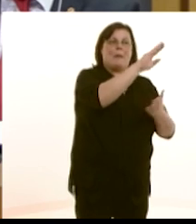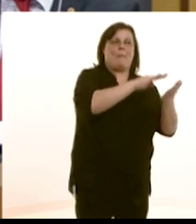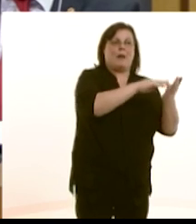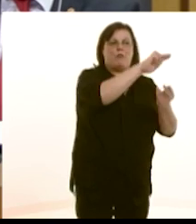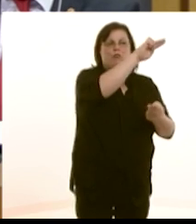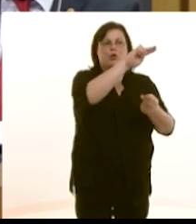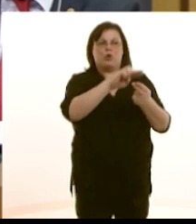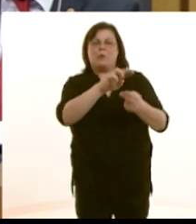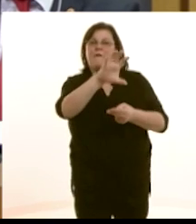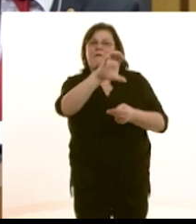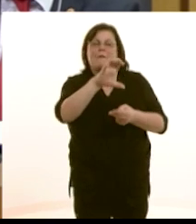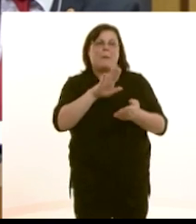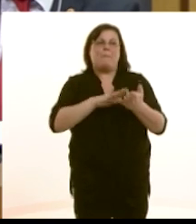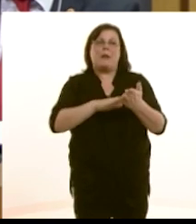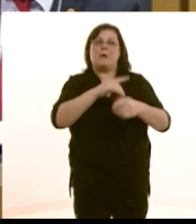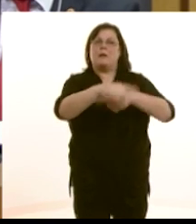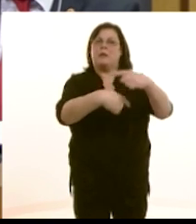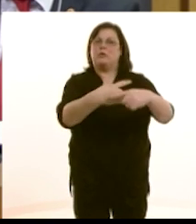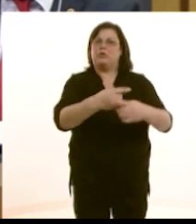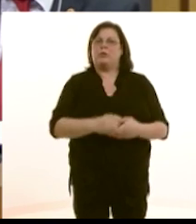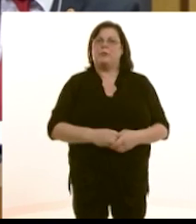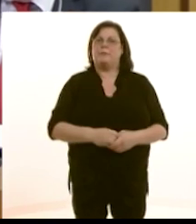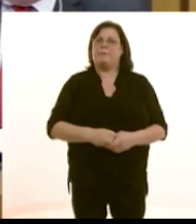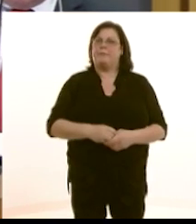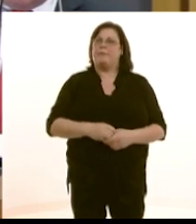nesaf. Yn eich blwyddyn olaf fel Prif Weinidog, a ydych yn falch eich bod wedi tynnu arian